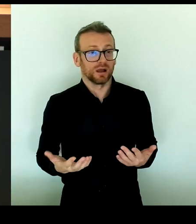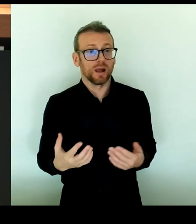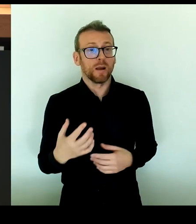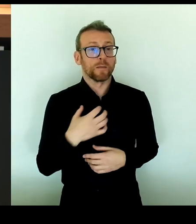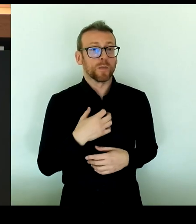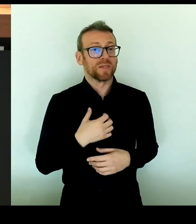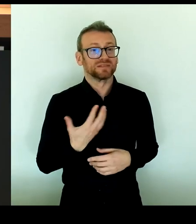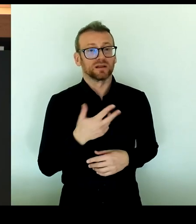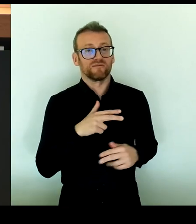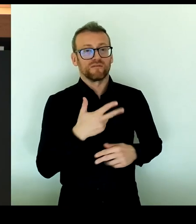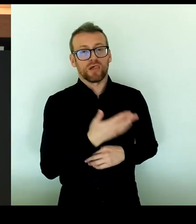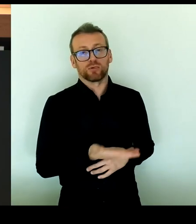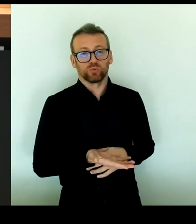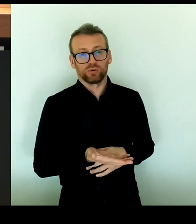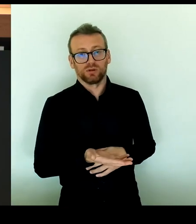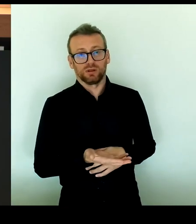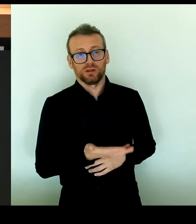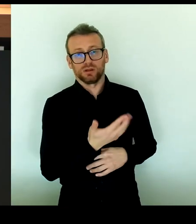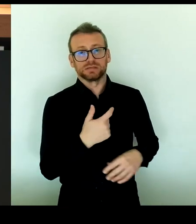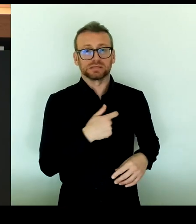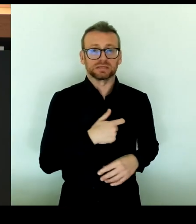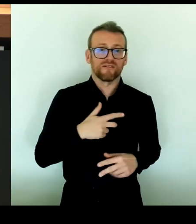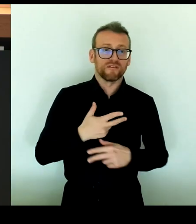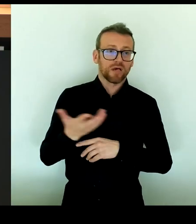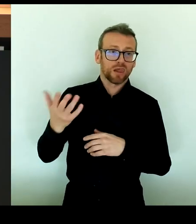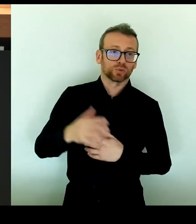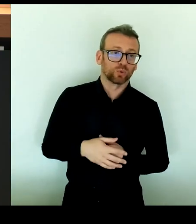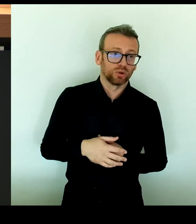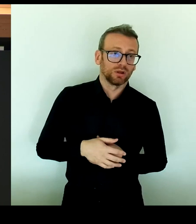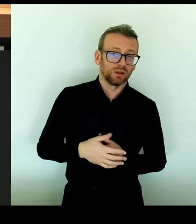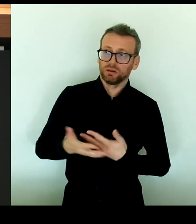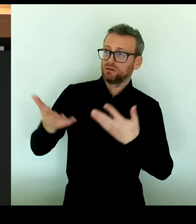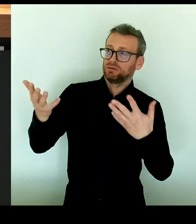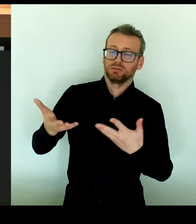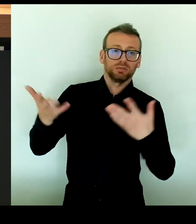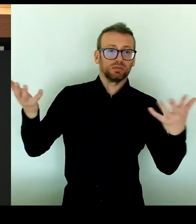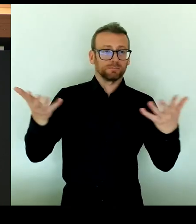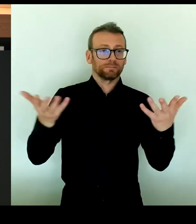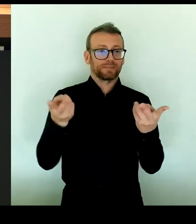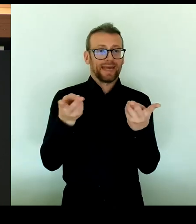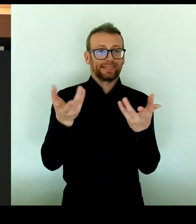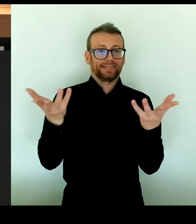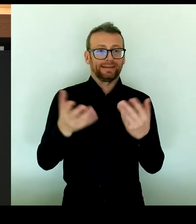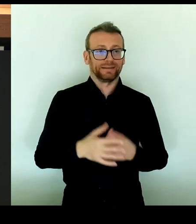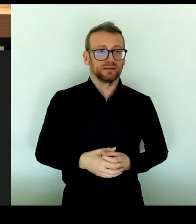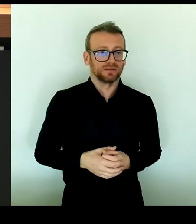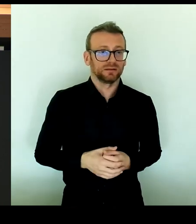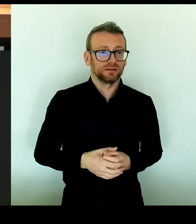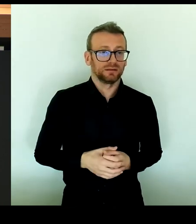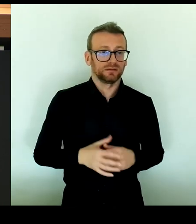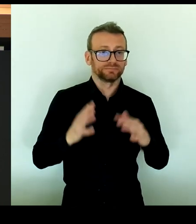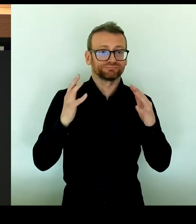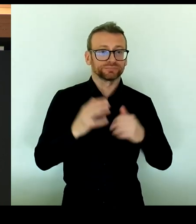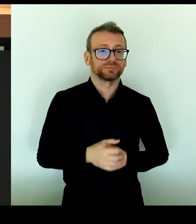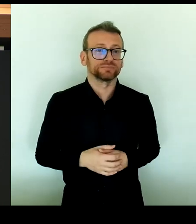(Rednerwechsel) Sie müssen leider zum Schluss kommen. (Rednerwechsel) Dann gut. Das war eine Frage. Okay, also Verkehrsinfrastruktur ausgebaut.